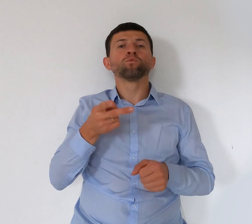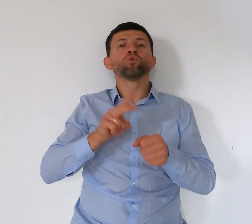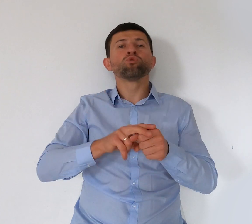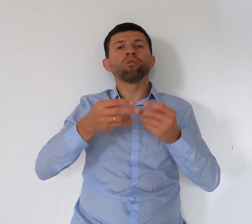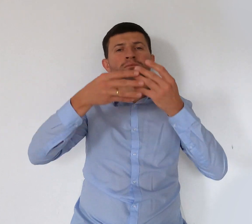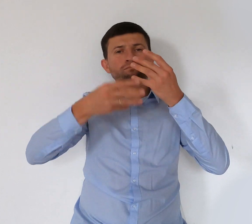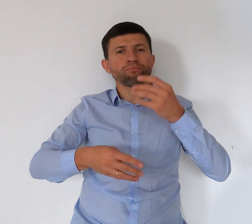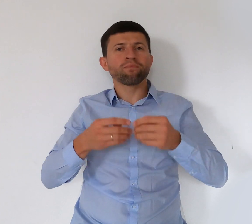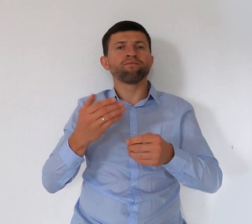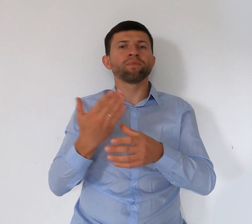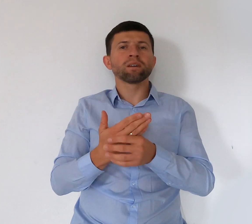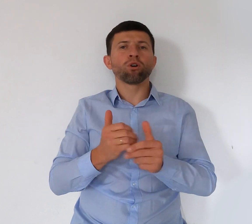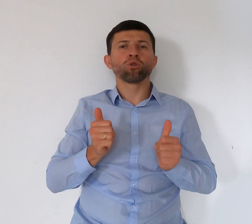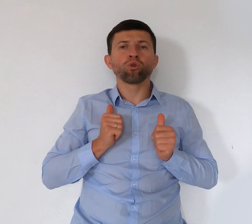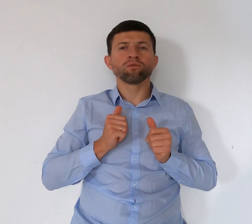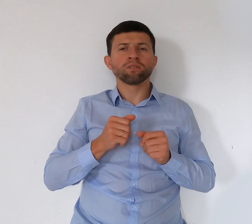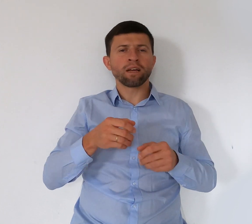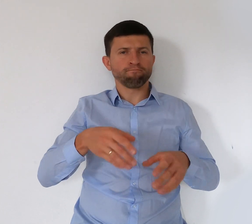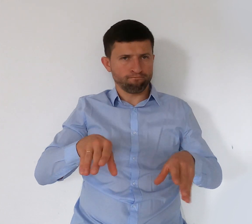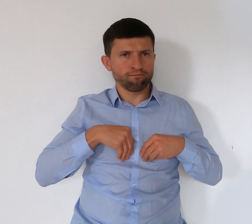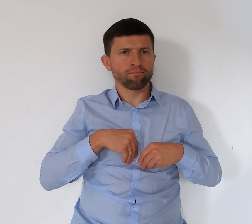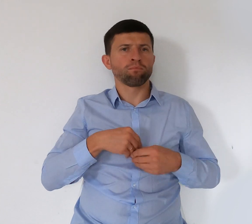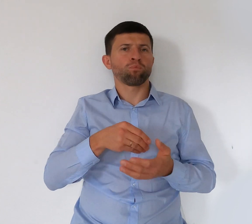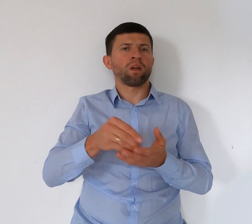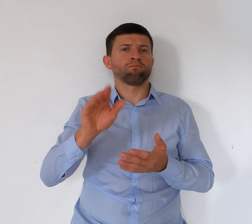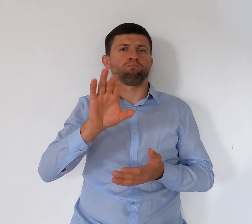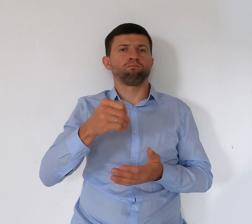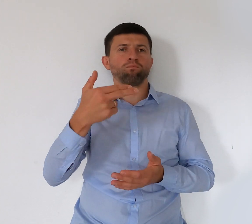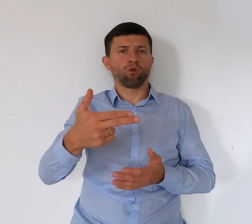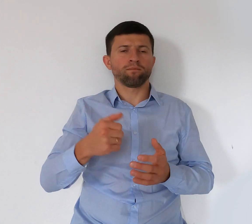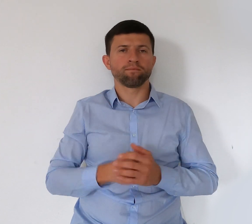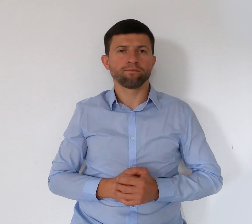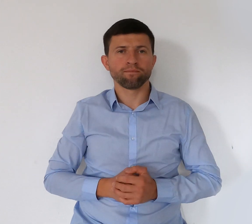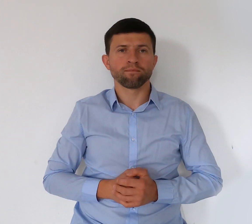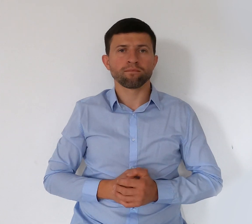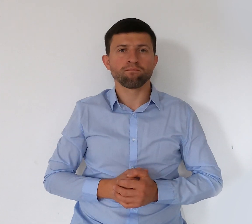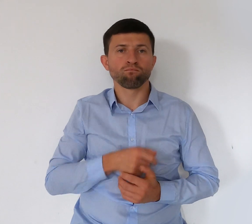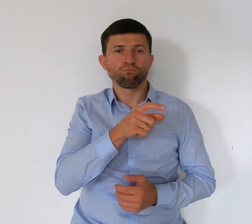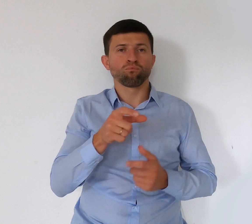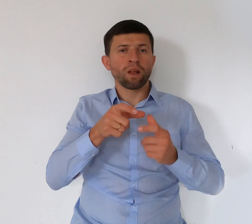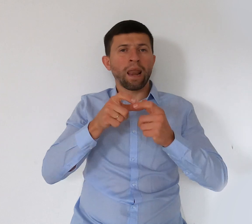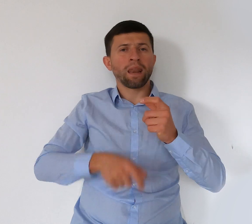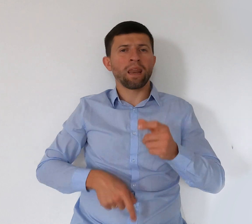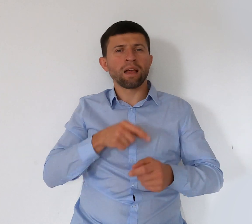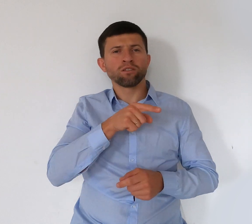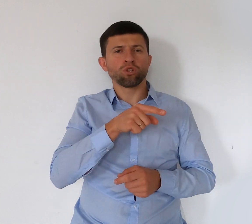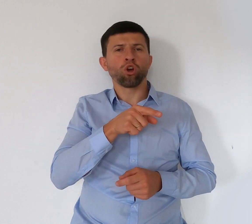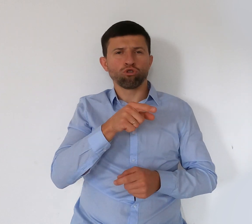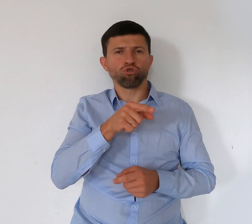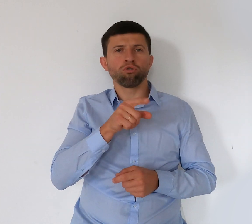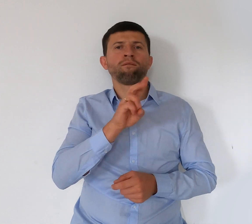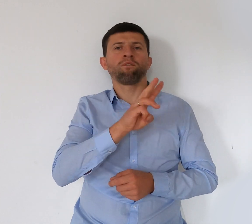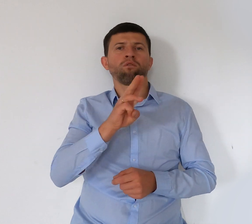które podmioty turystyczne przyjmują płatność bonem. Lista jest dostępna na stronach: